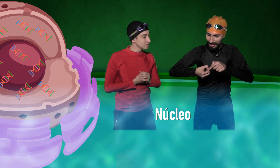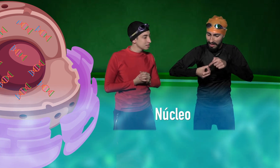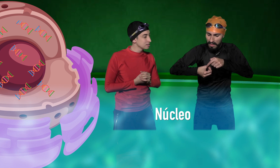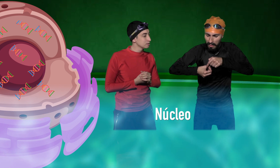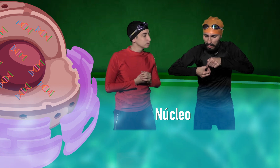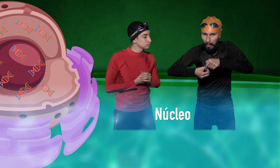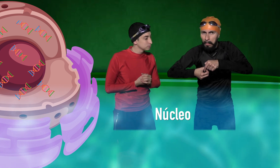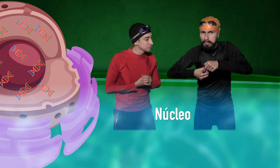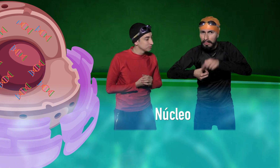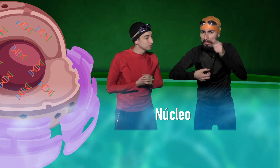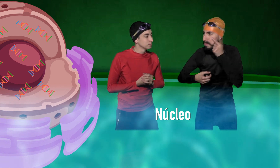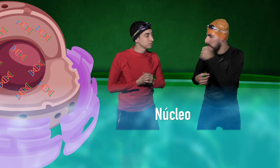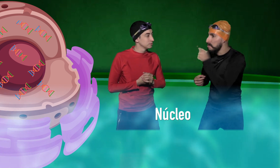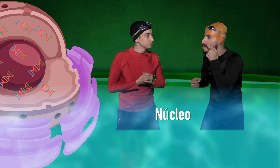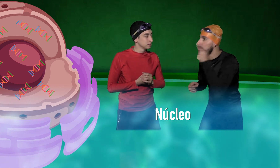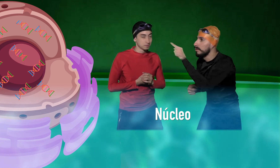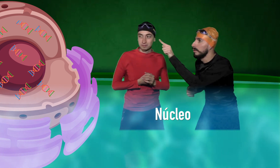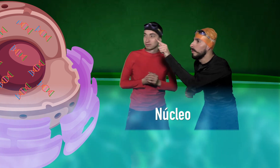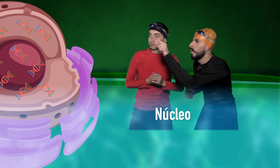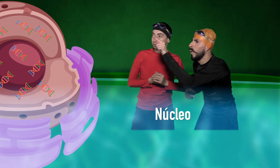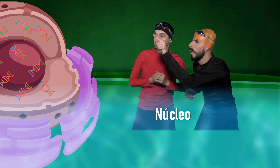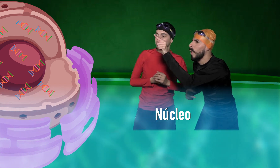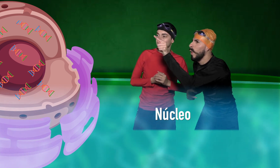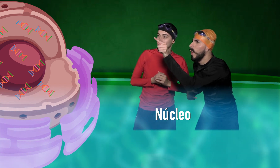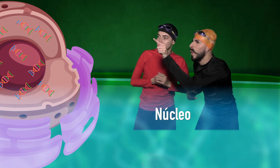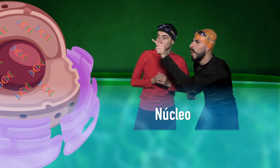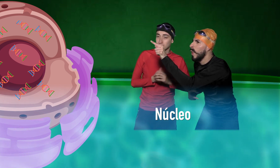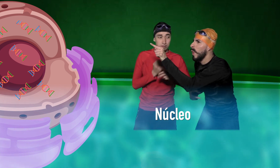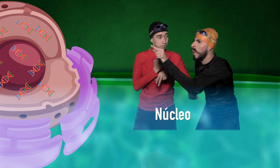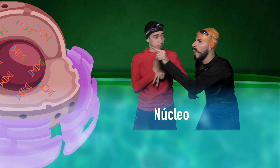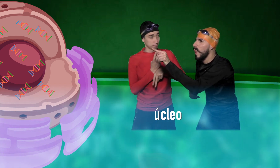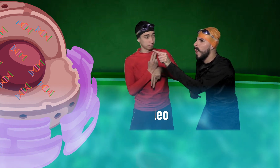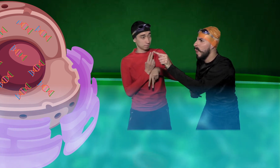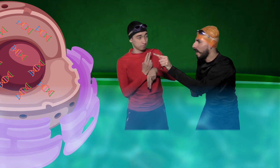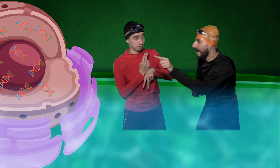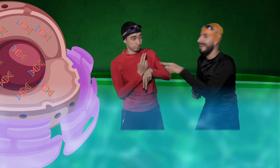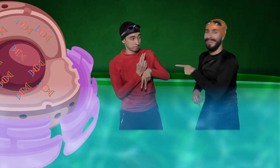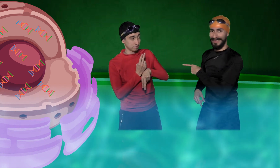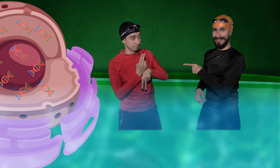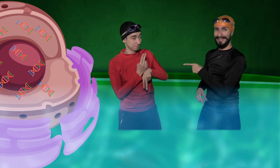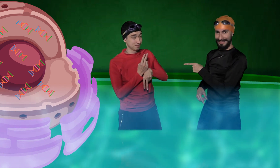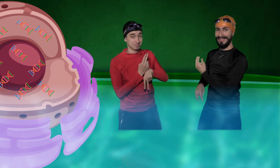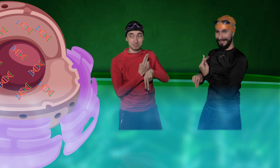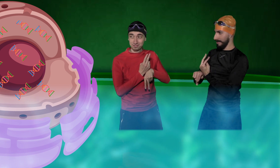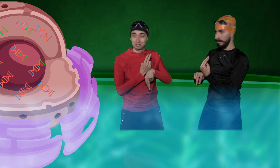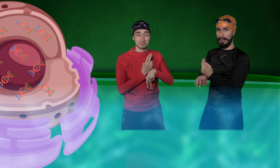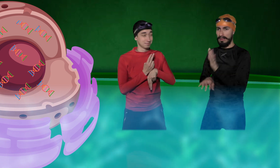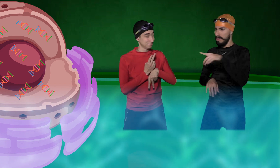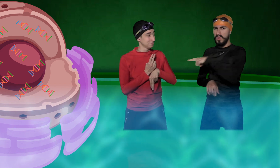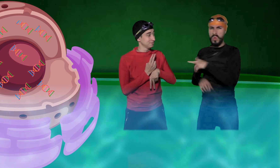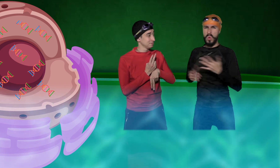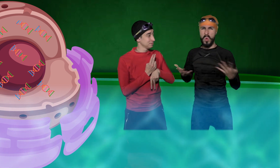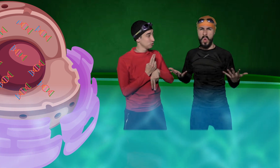Porque en su interior tiene unos elementos que podemos ver allí, esos que son muy pequeños, ¿El ADN? Si, así es.